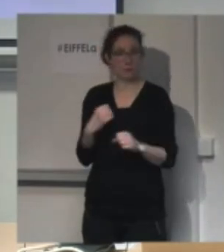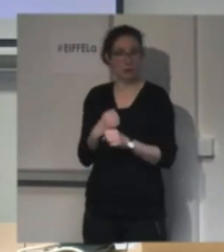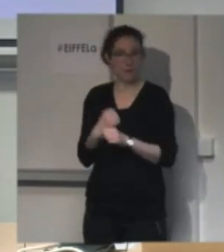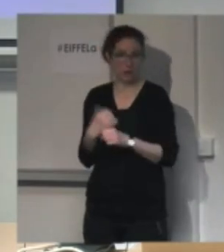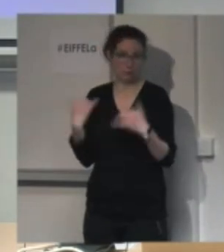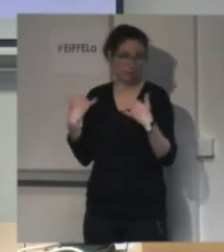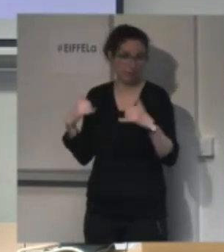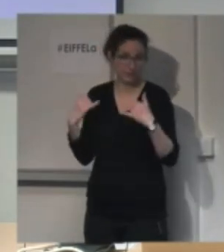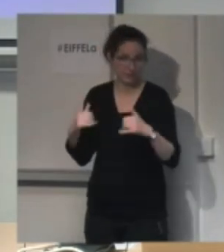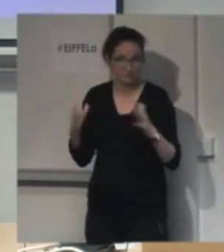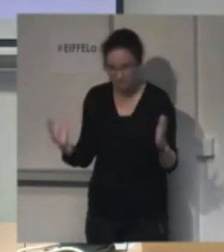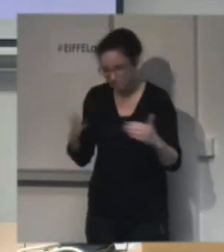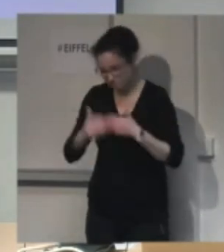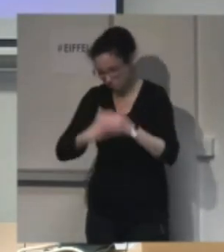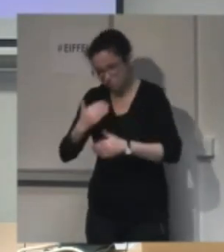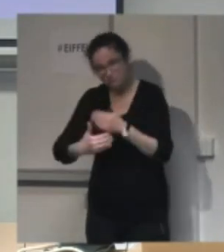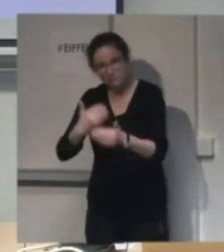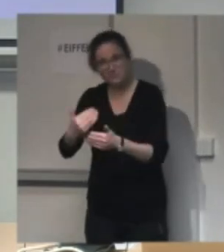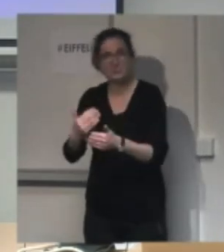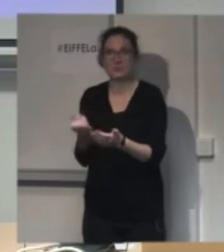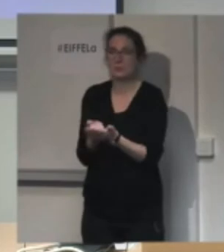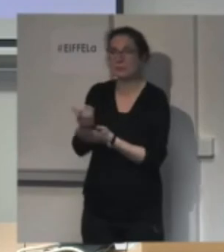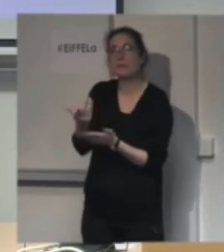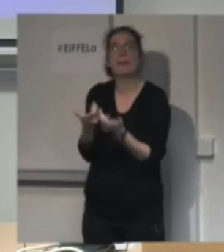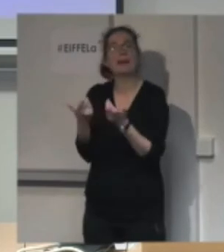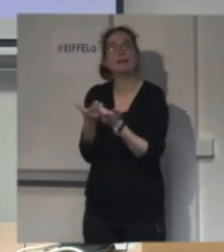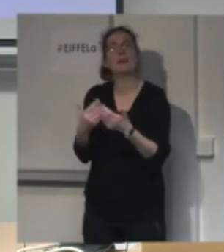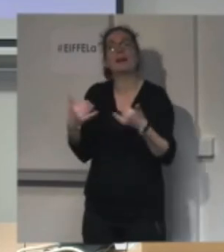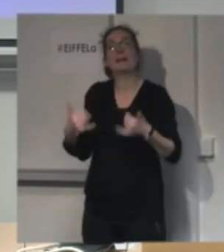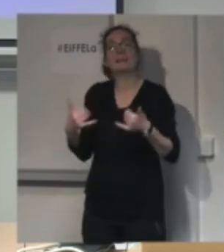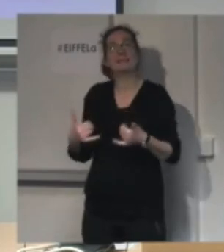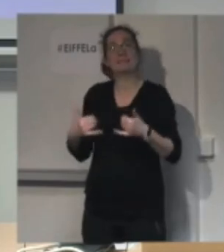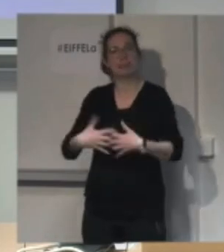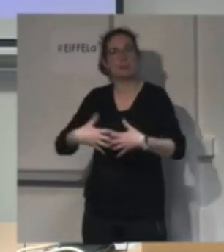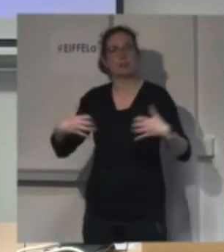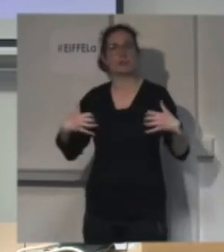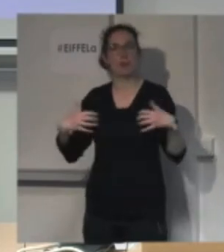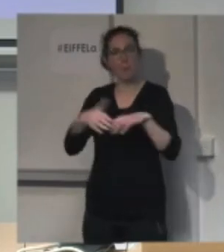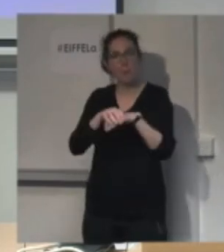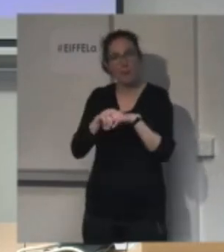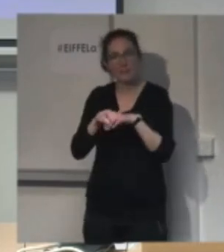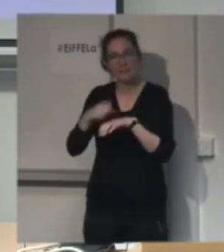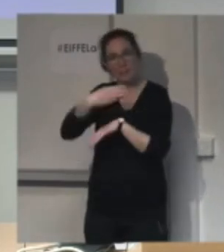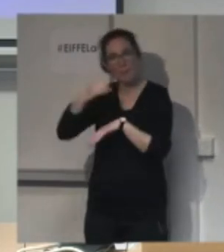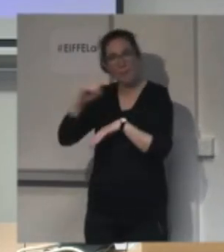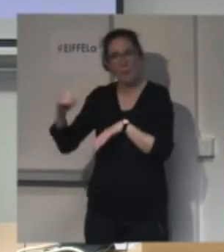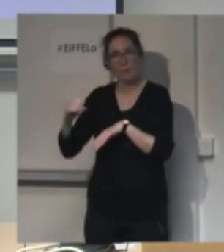Je dis ça, parce que si vous allez voir le MOOC de Sciences Po, ça ne sert à rien de m'écrire en me disant ce qui ne va pas. Je sais !